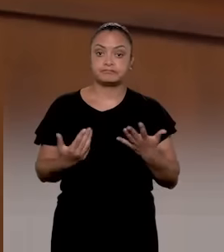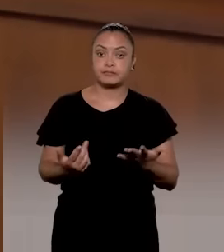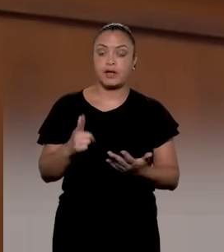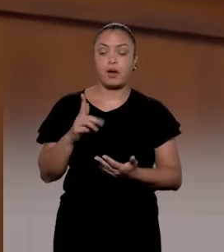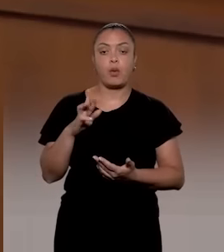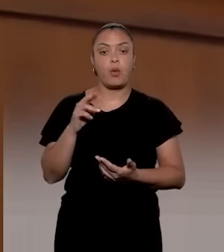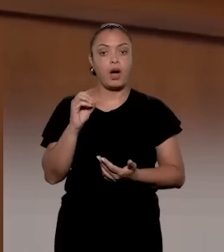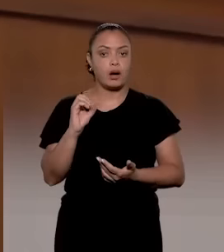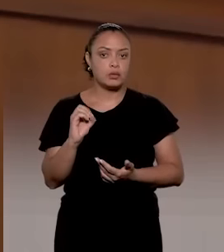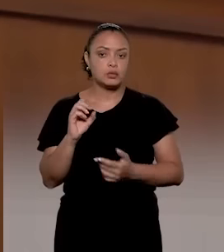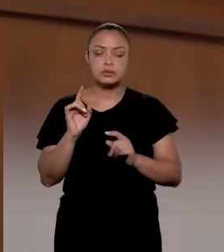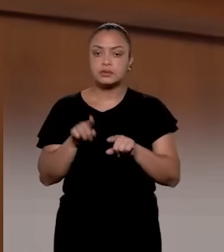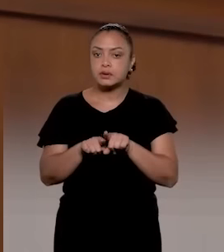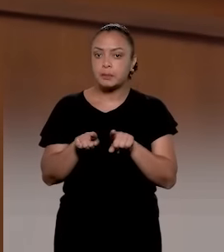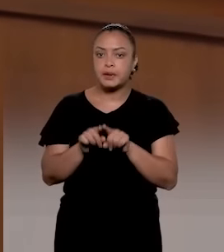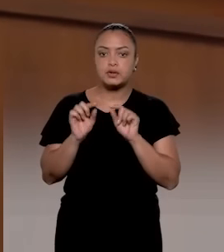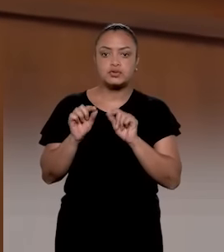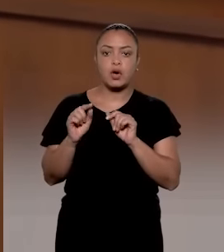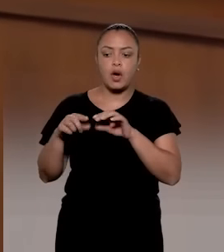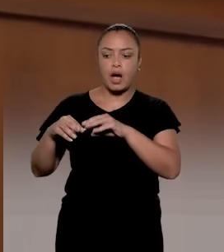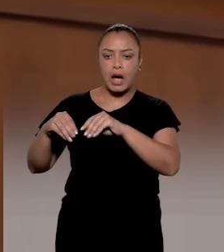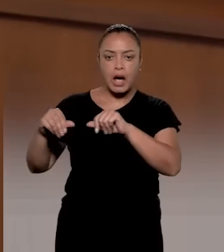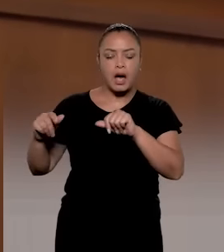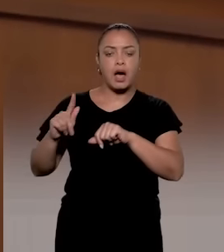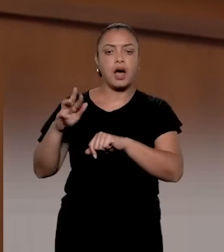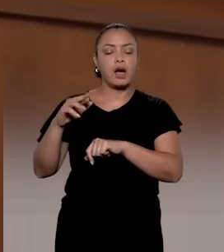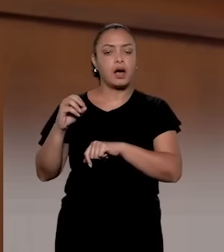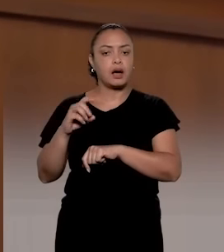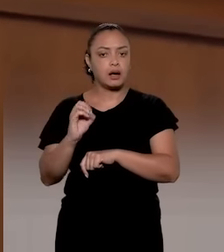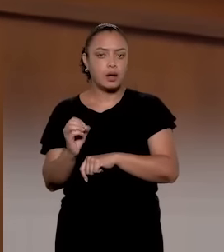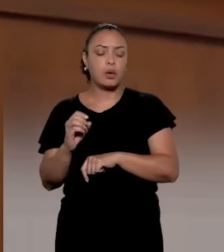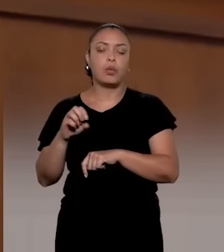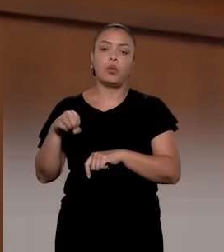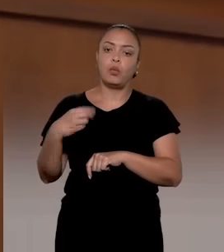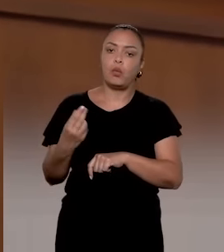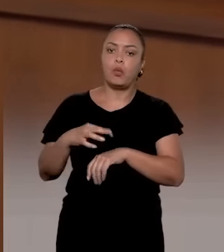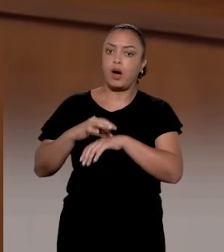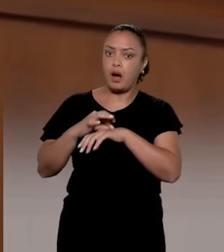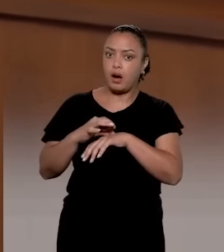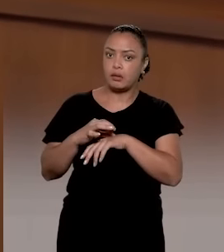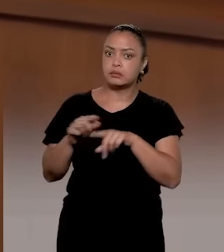Professor, o agronegócio não é só grãos e carne, também está inserido na matriz